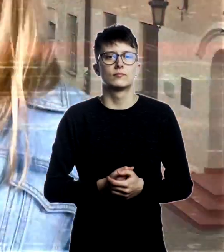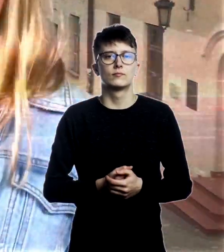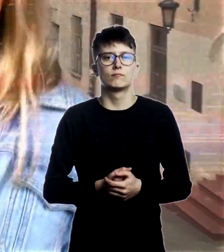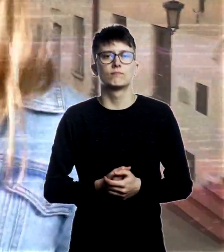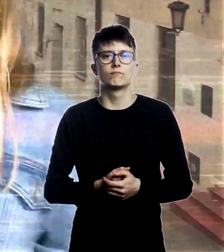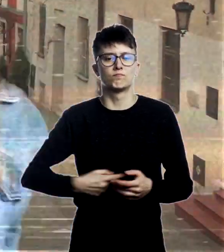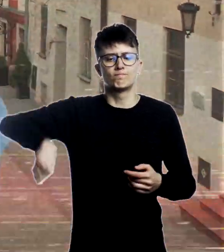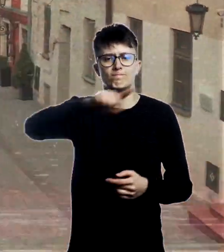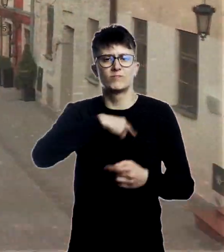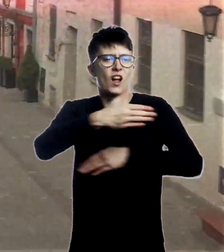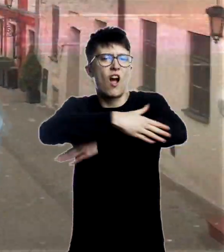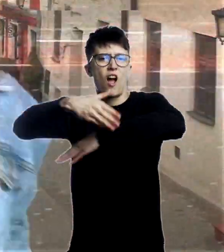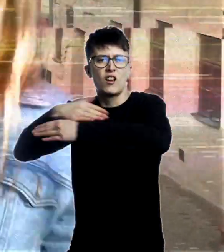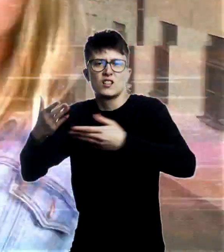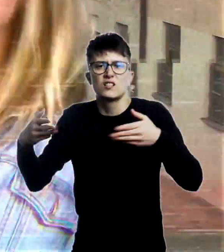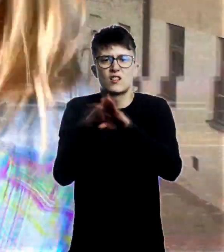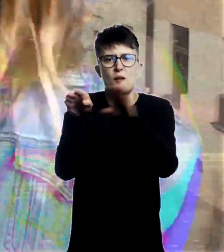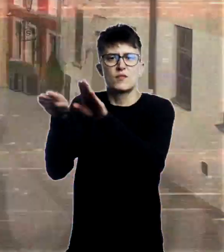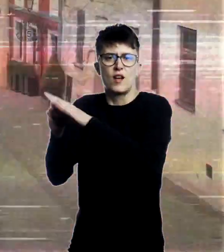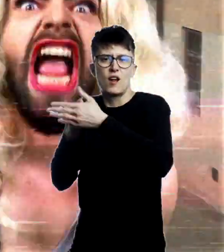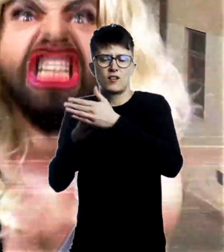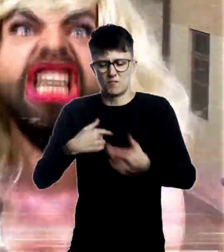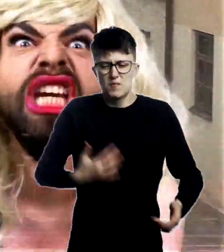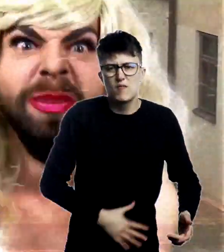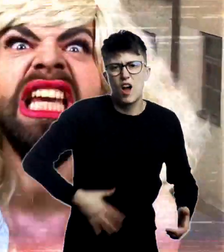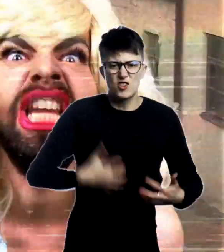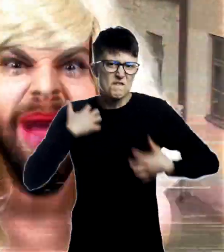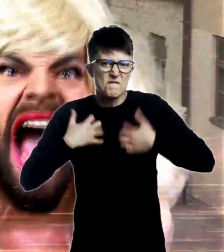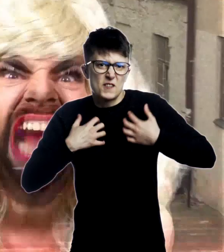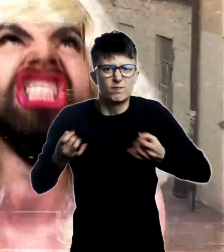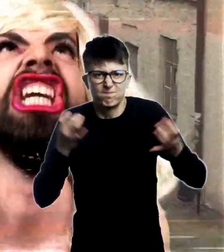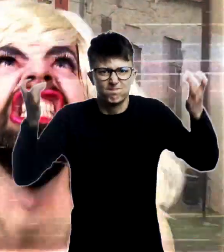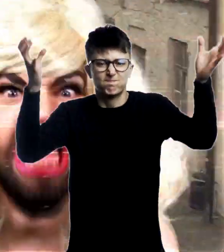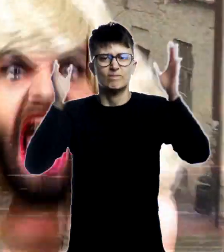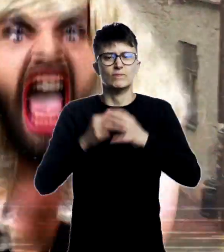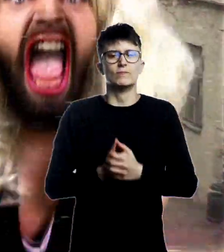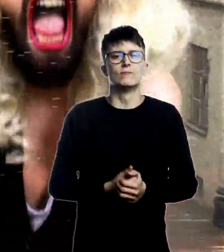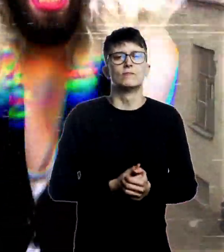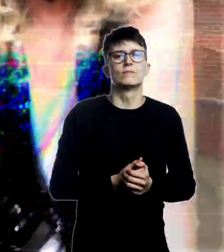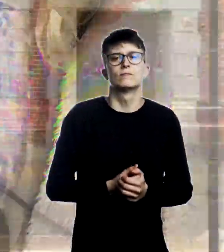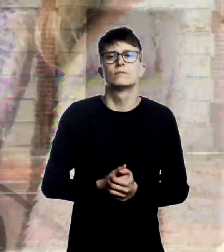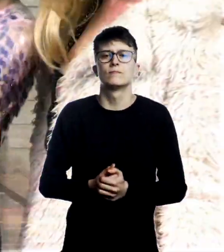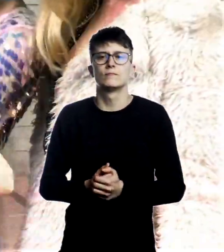[osoba śpiewa]: - Zamknęli granice wściekli mi macicę!